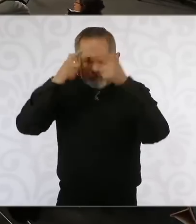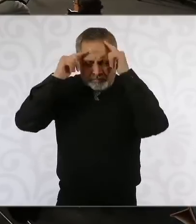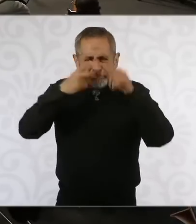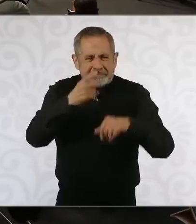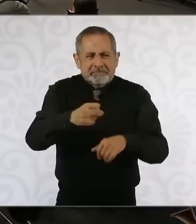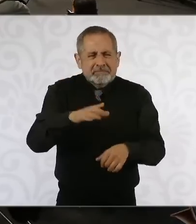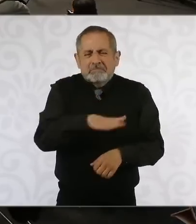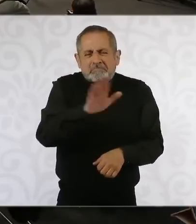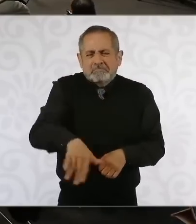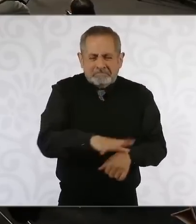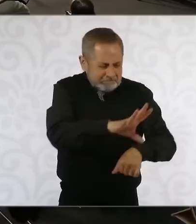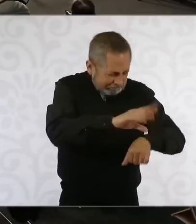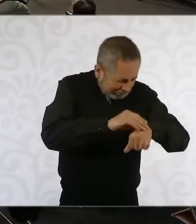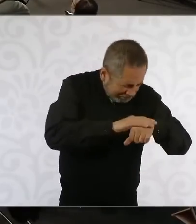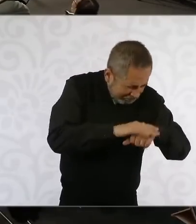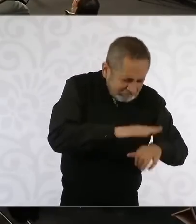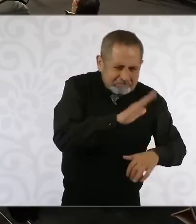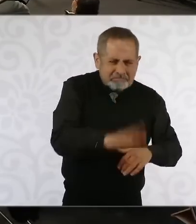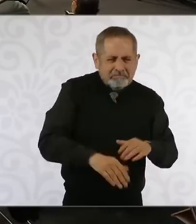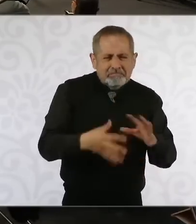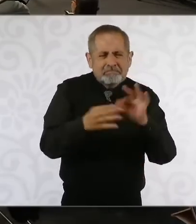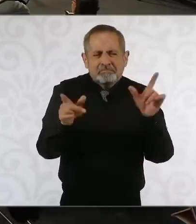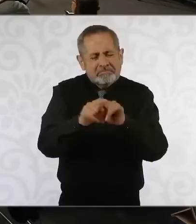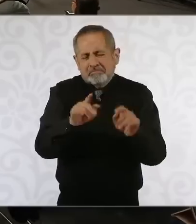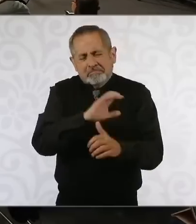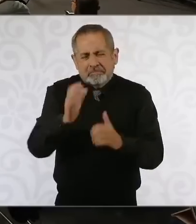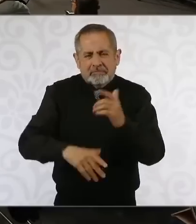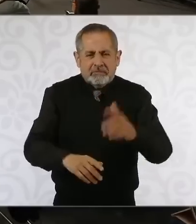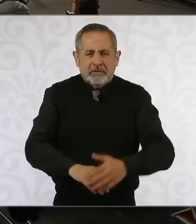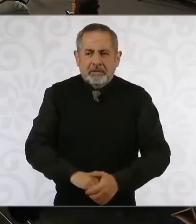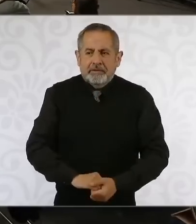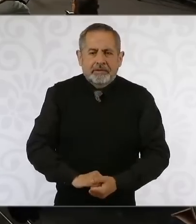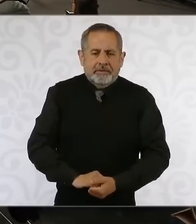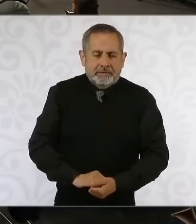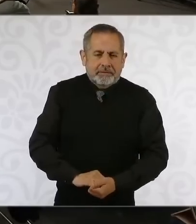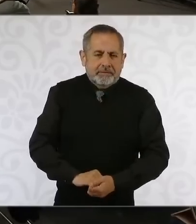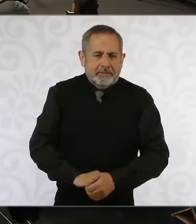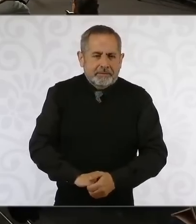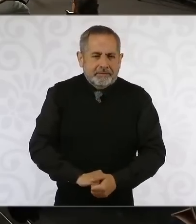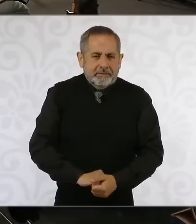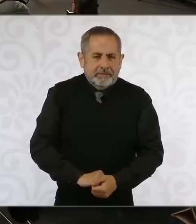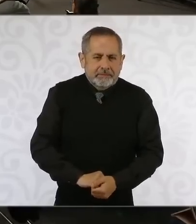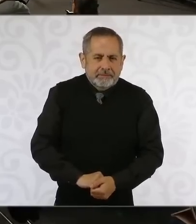de de montárselo en la piel sí much sería todo muchas gracias sí con mucho gusto e para la